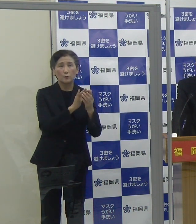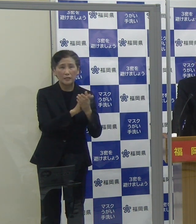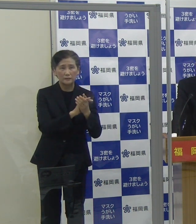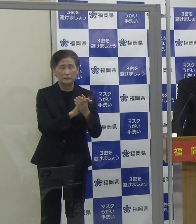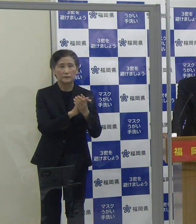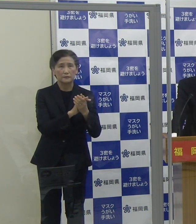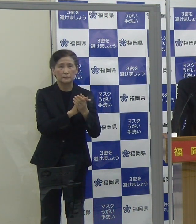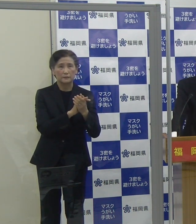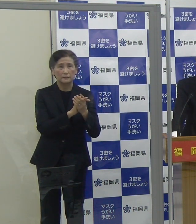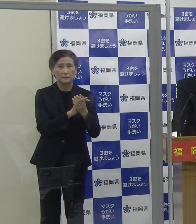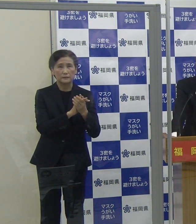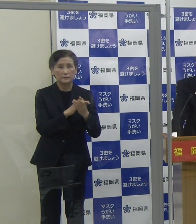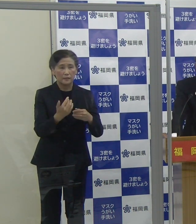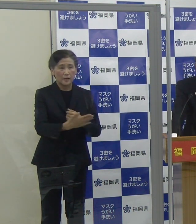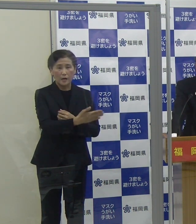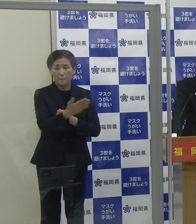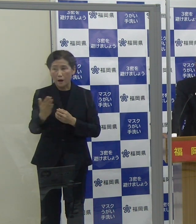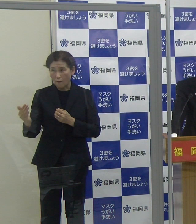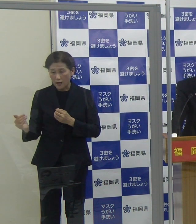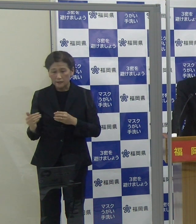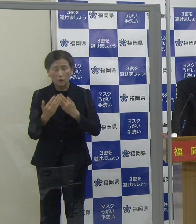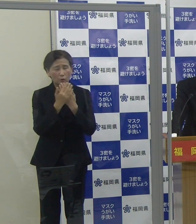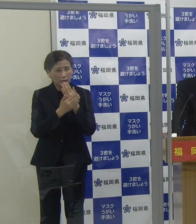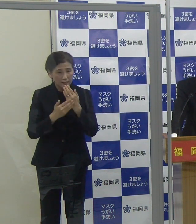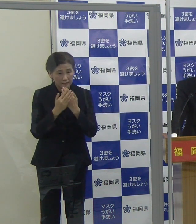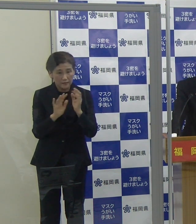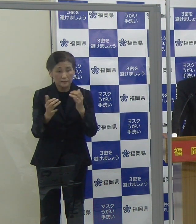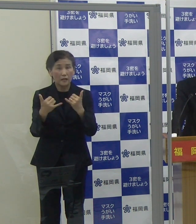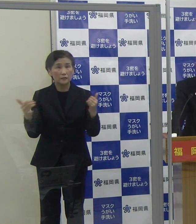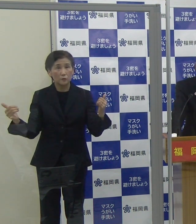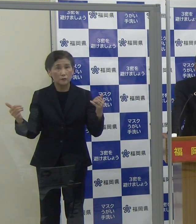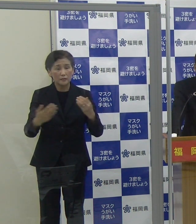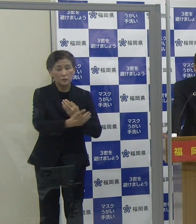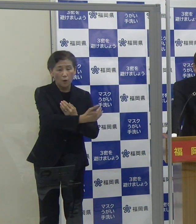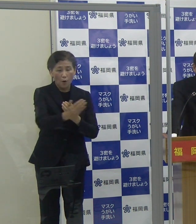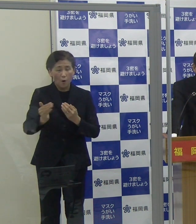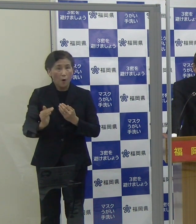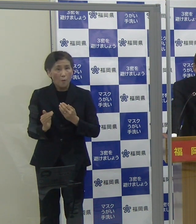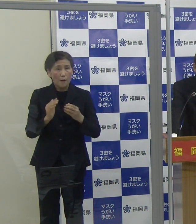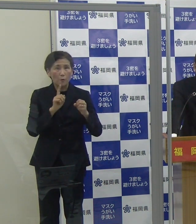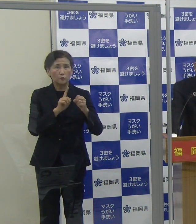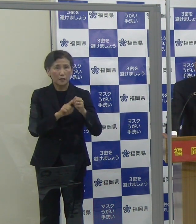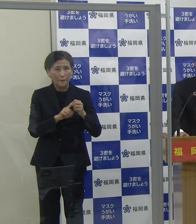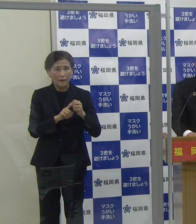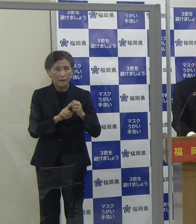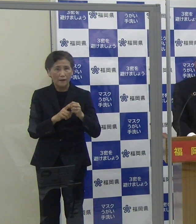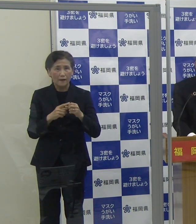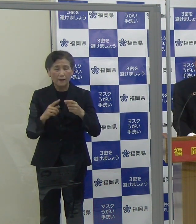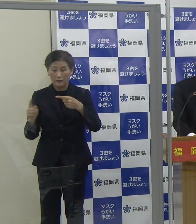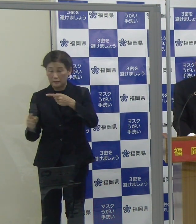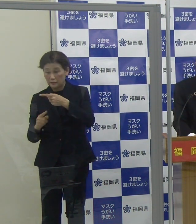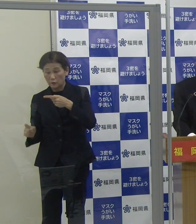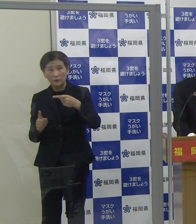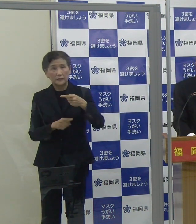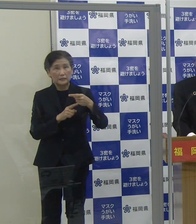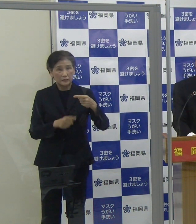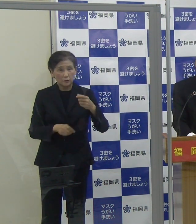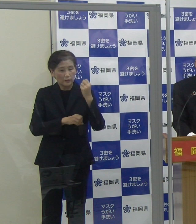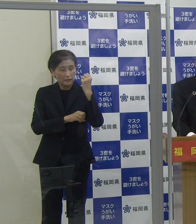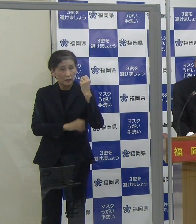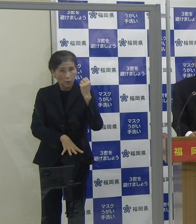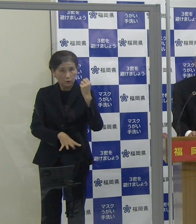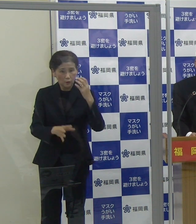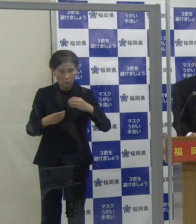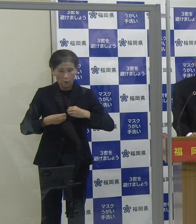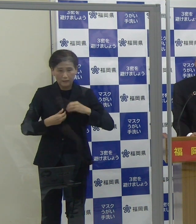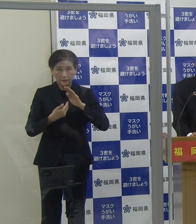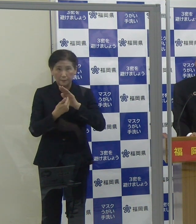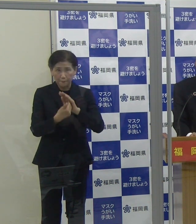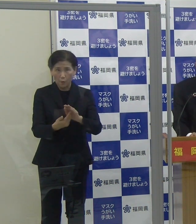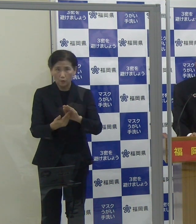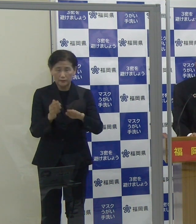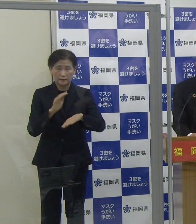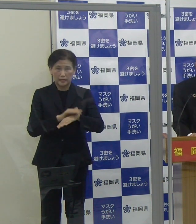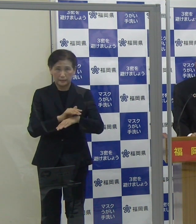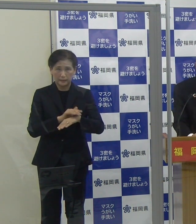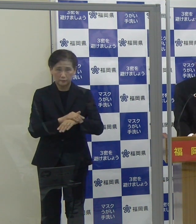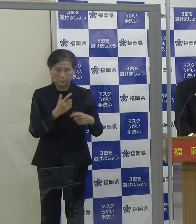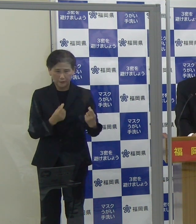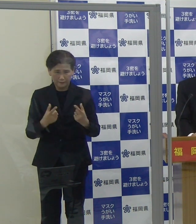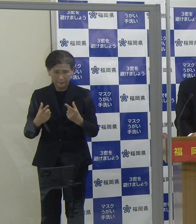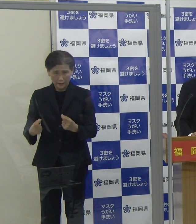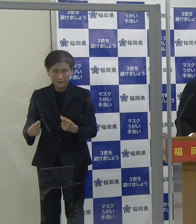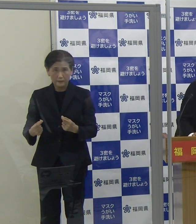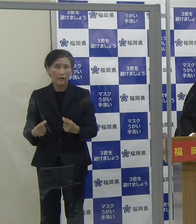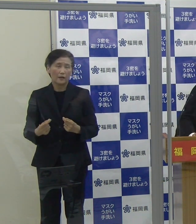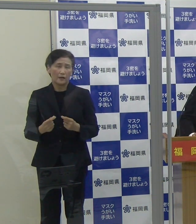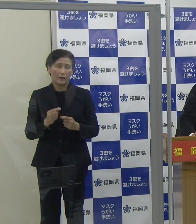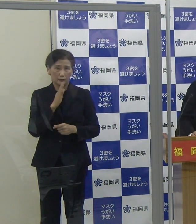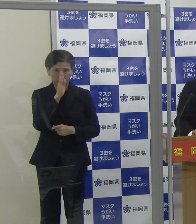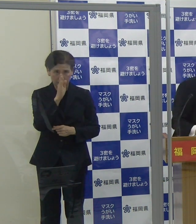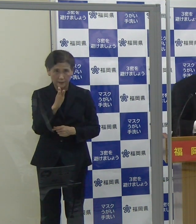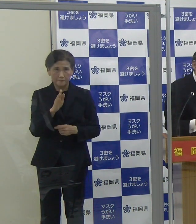周囲の大切な人々を守るために、一人一人が基本的な感染防止対策を徹底していただきますよう、改めてお願い申し上げます。